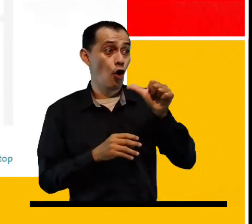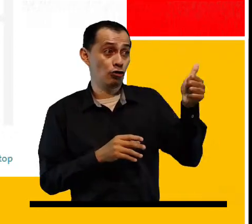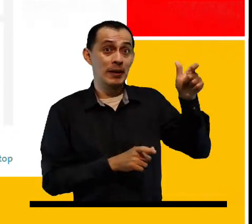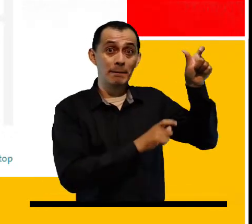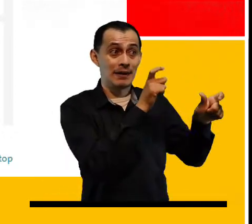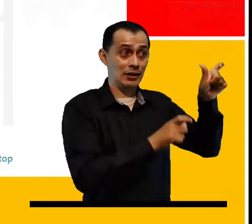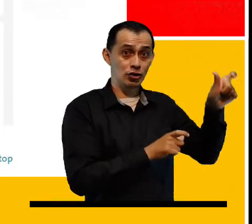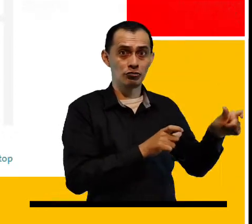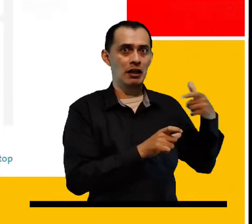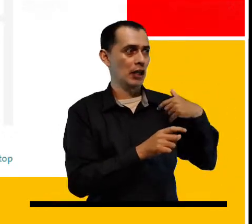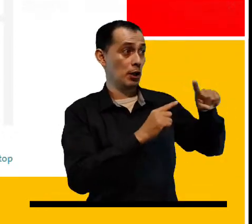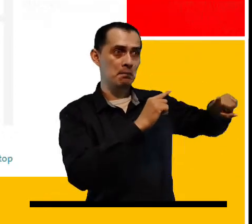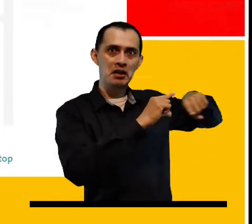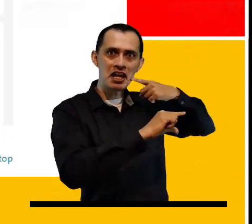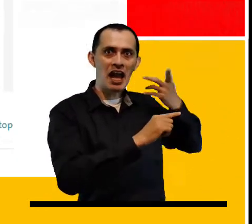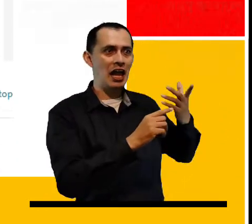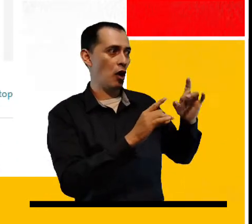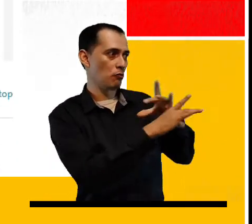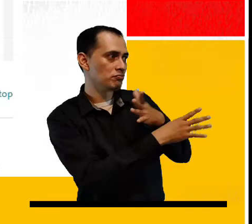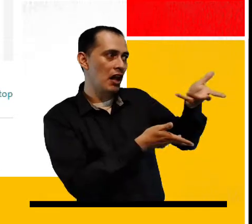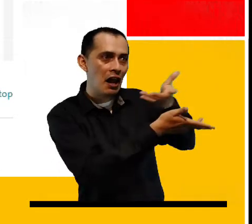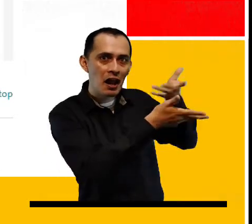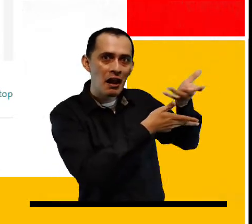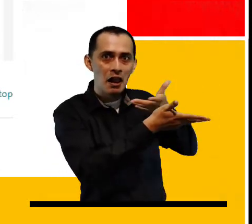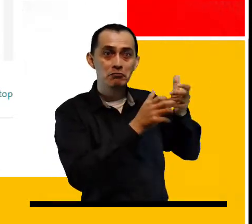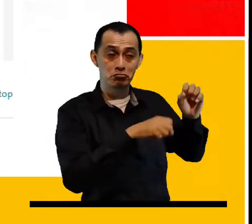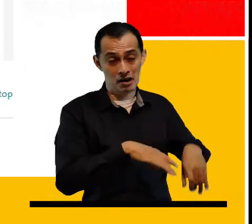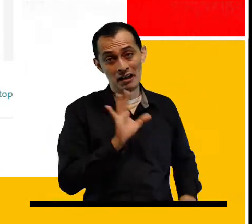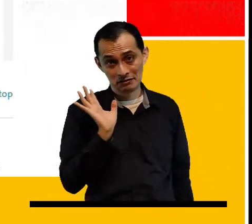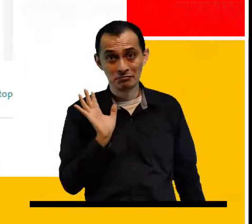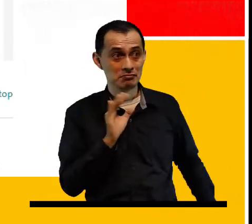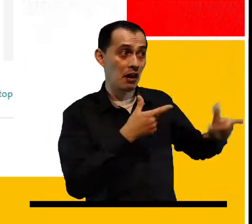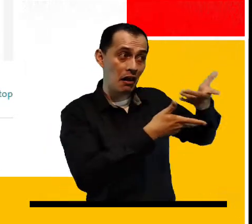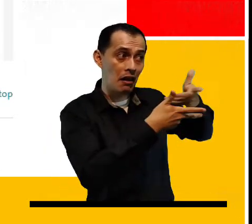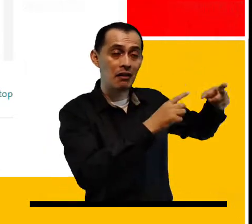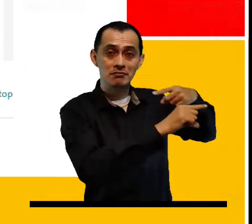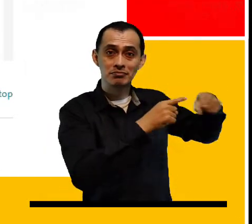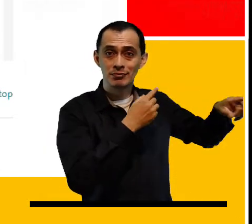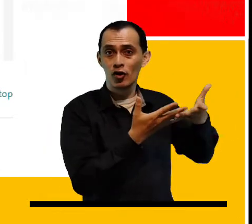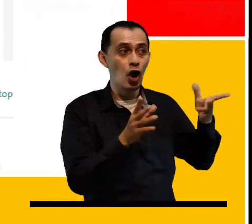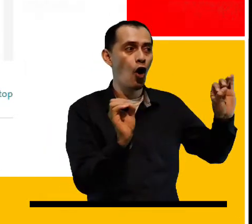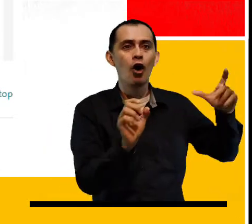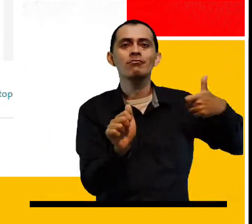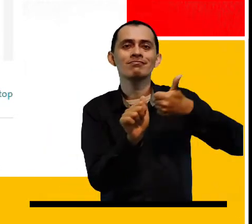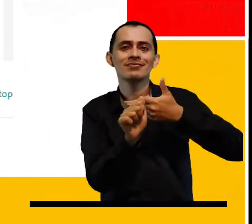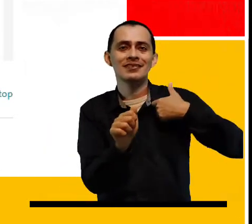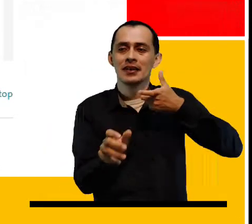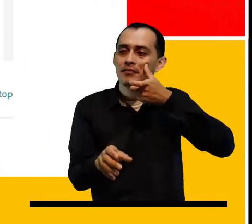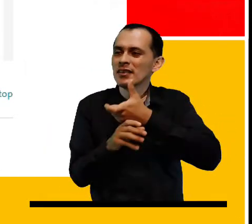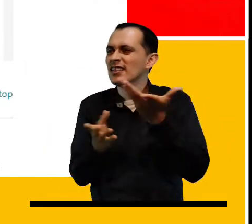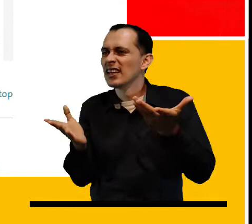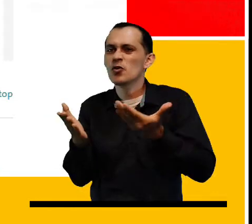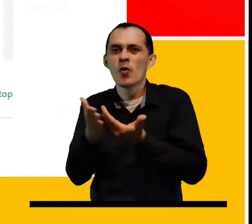contactar y también ustedes van a poder editar para incluir sus intereses de investigación.